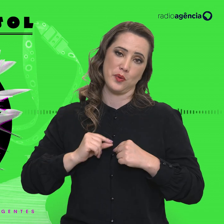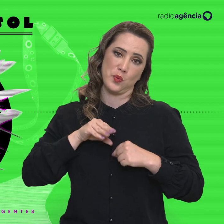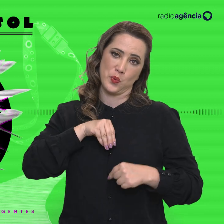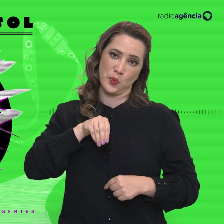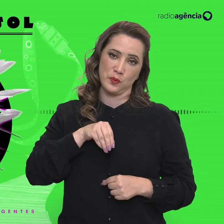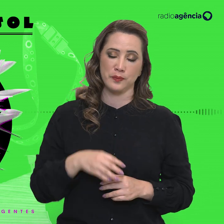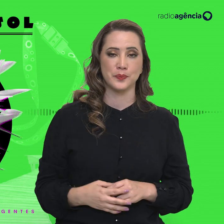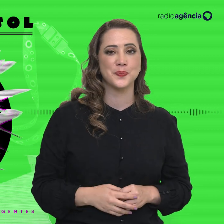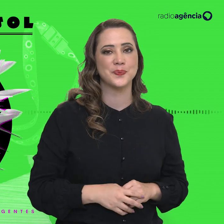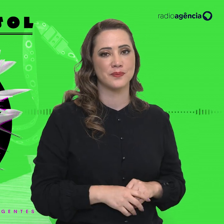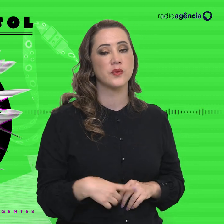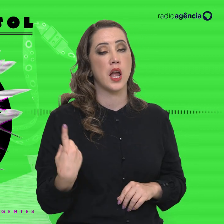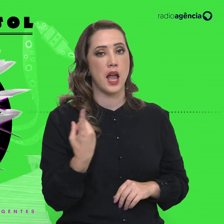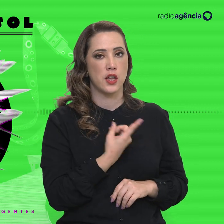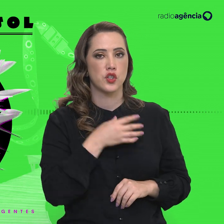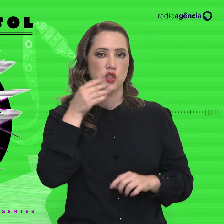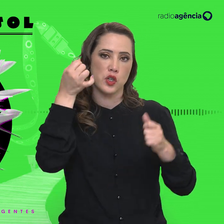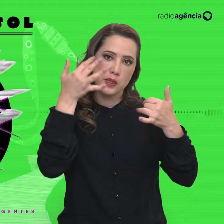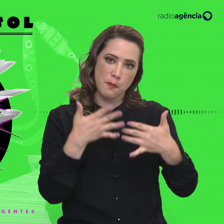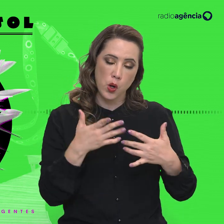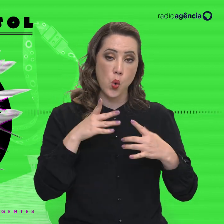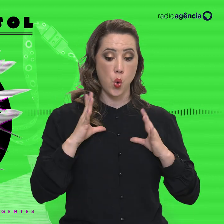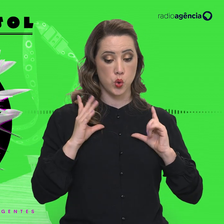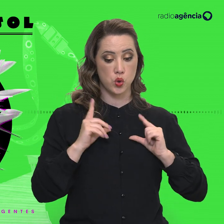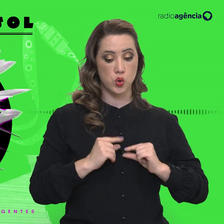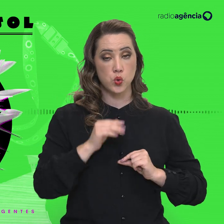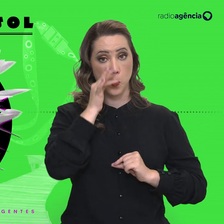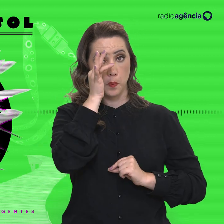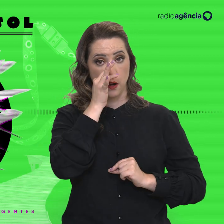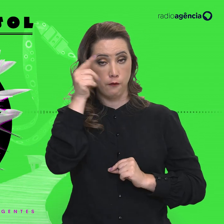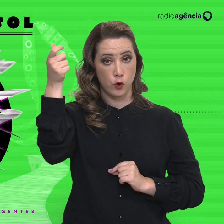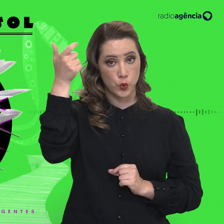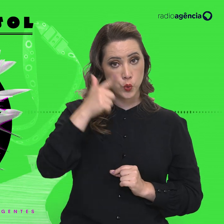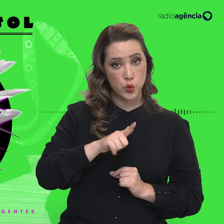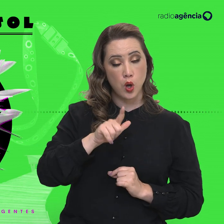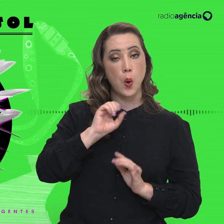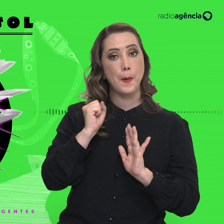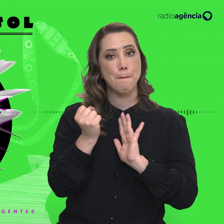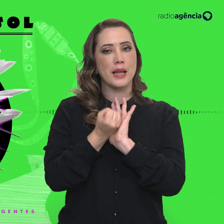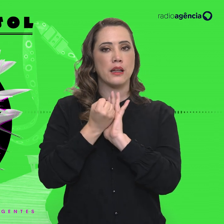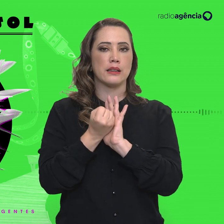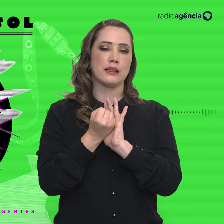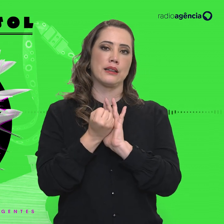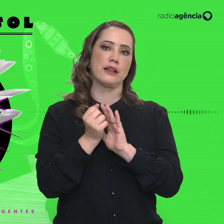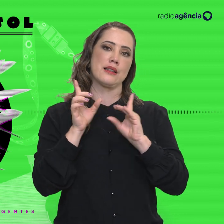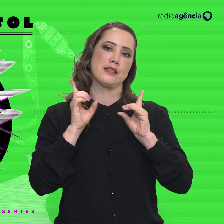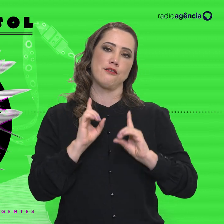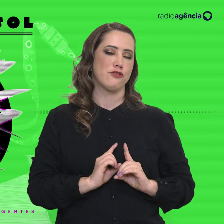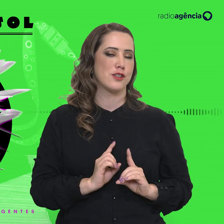Inclusive a gente já falou sobre o girassol, símbolo das deficiências ocultas, lá no terceiro episódio da primeira temporada.